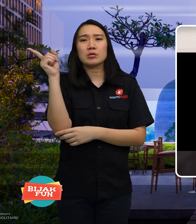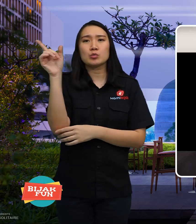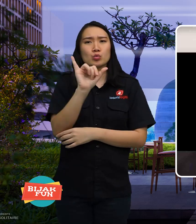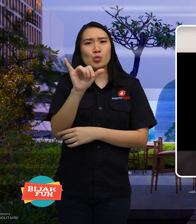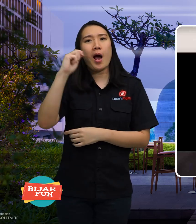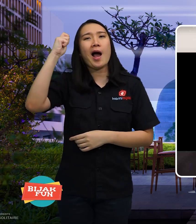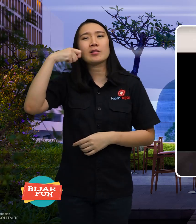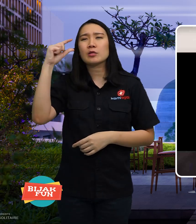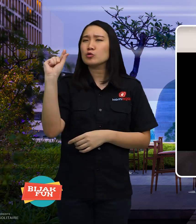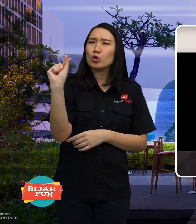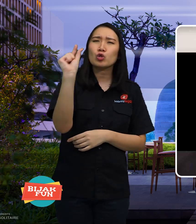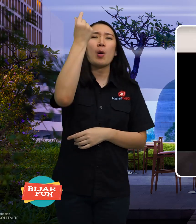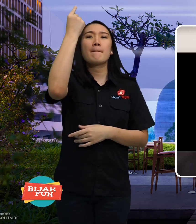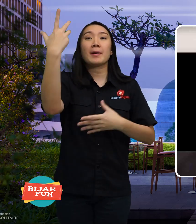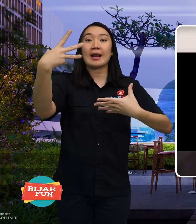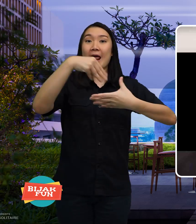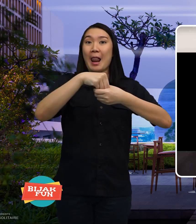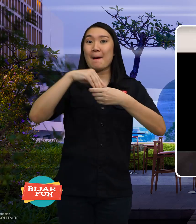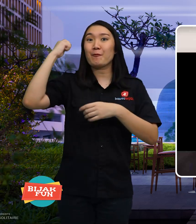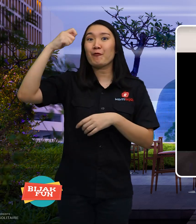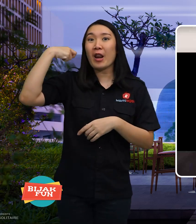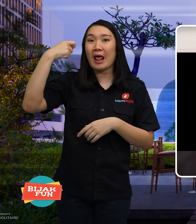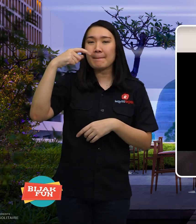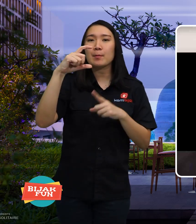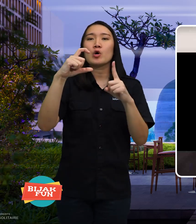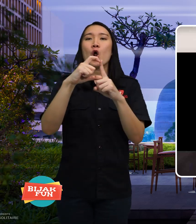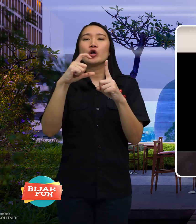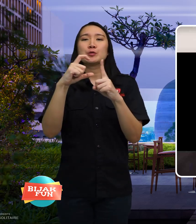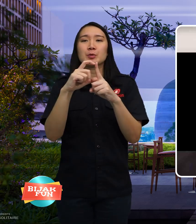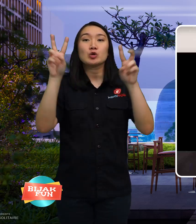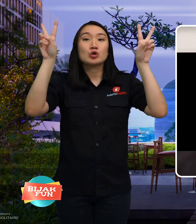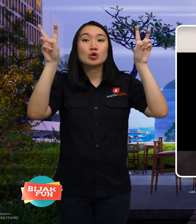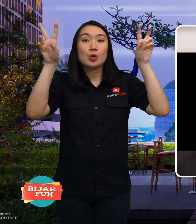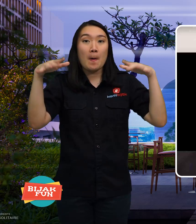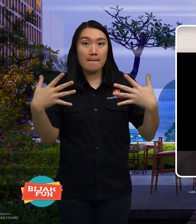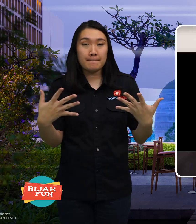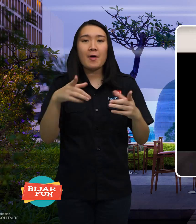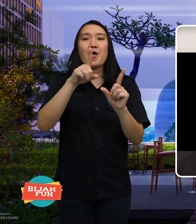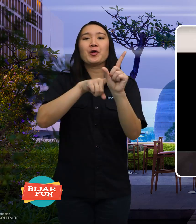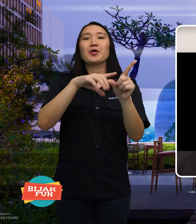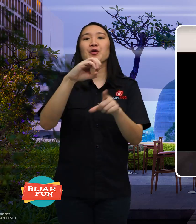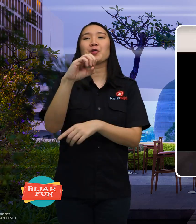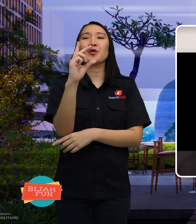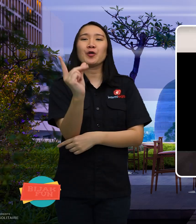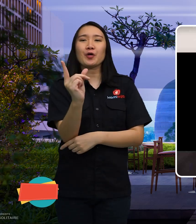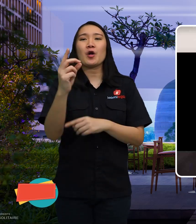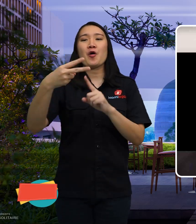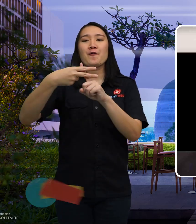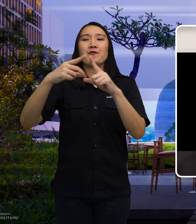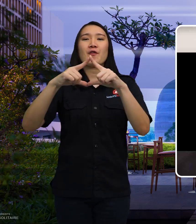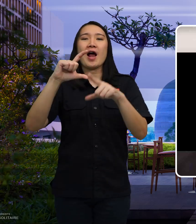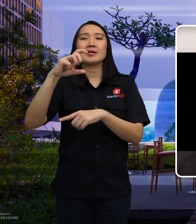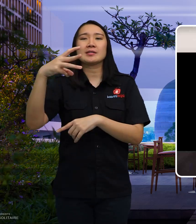Dia juga artis utama dalam film dokumenter yang berjudul Your Face.